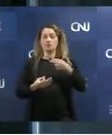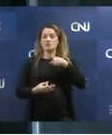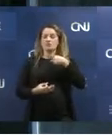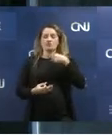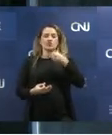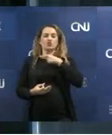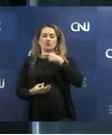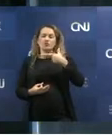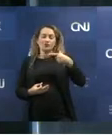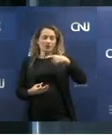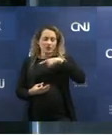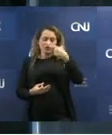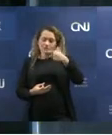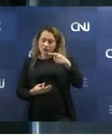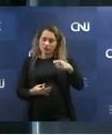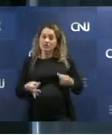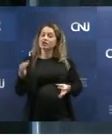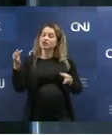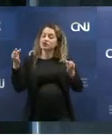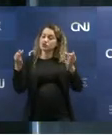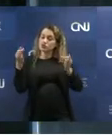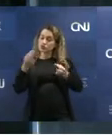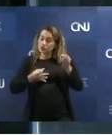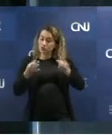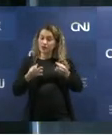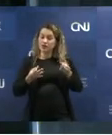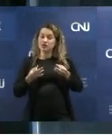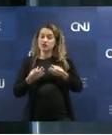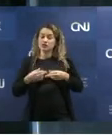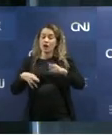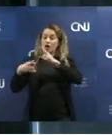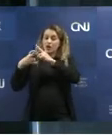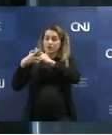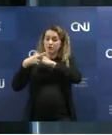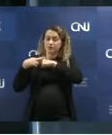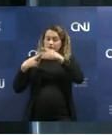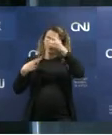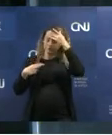excluindo a responsabilidade da magistrada nessas autuação.